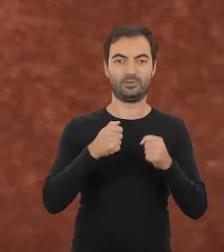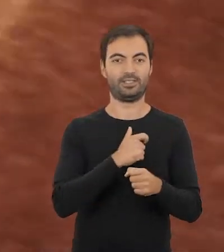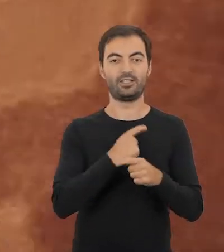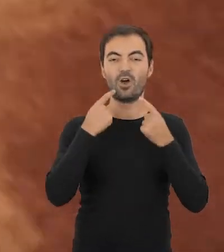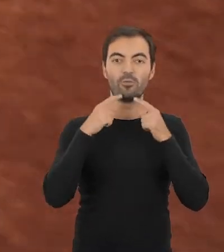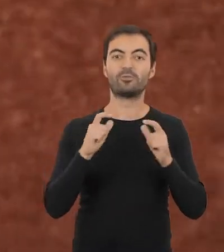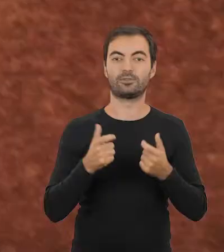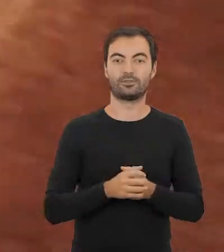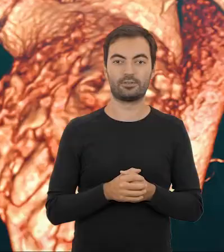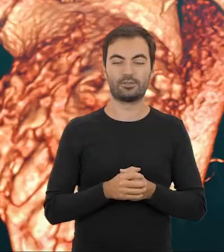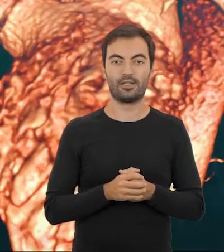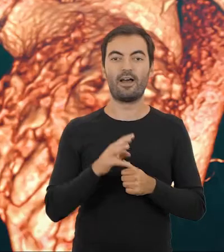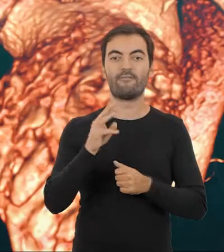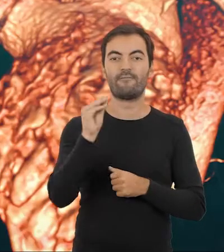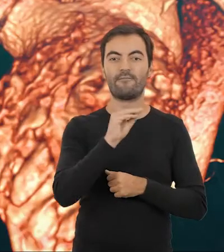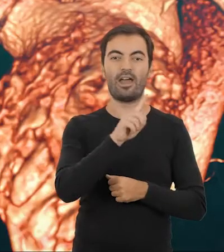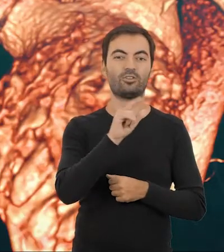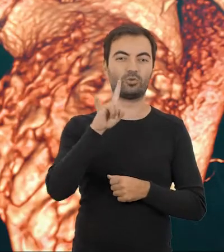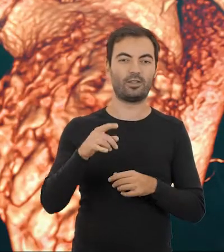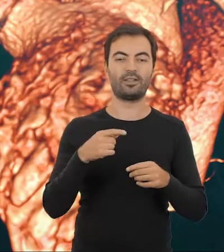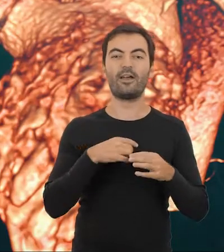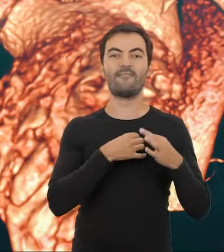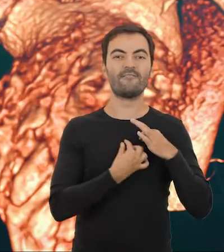to takie naturalne rozruszniki, które działają trochę jak zegary.